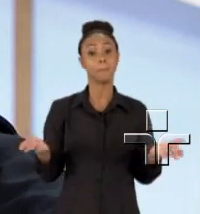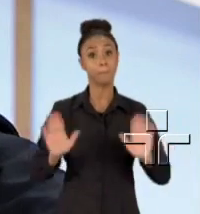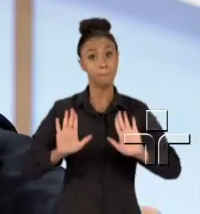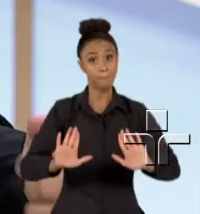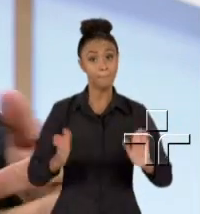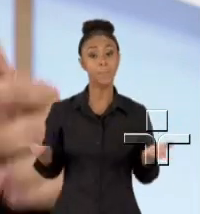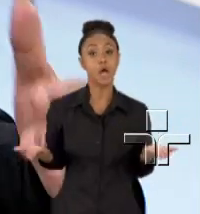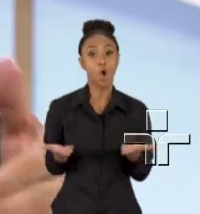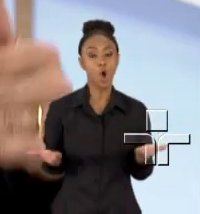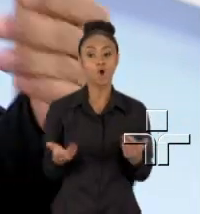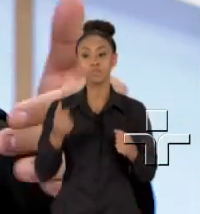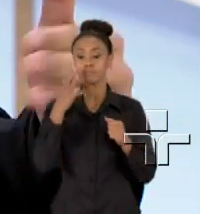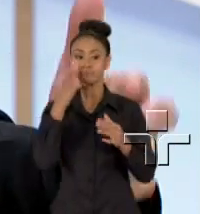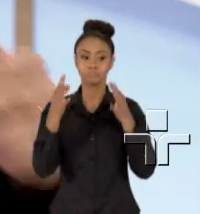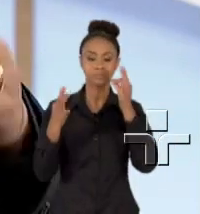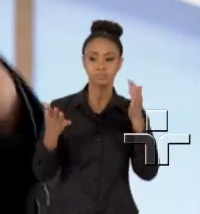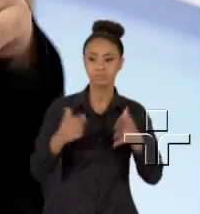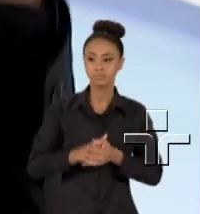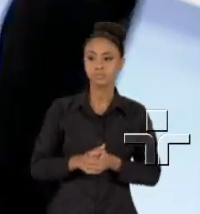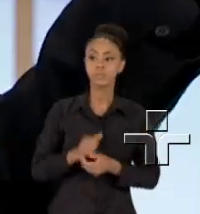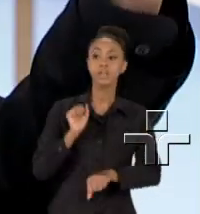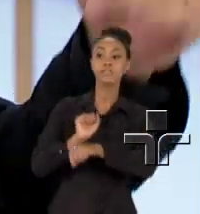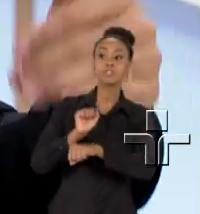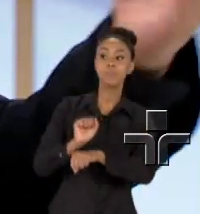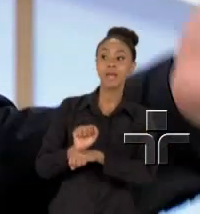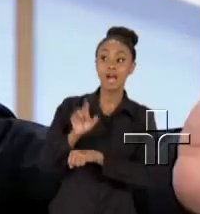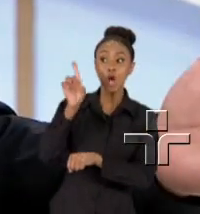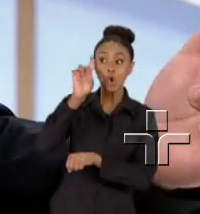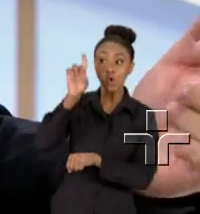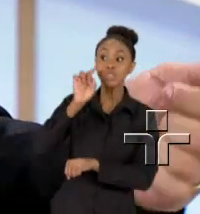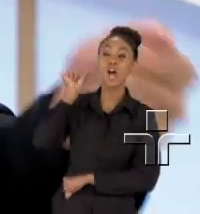Se eu também for esperar o dia que eu troco tudo, eu não vou trocar nada.